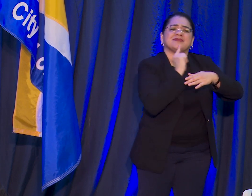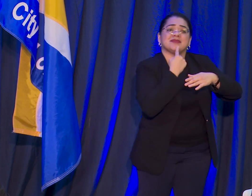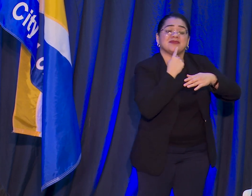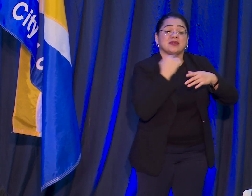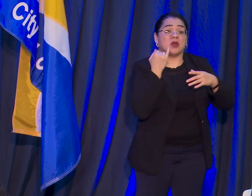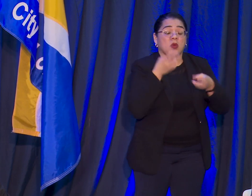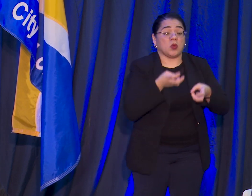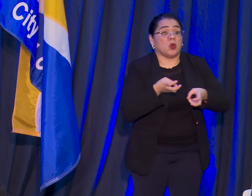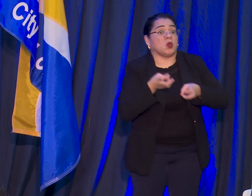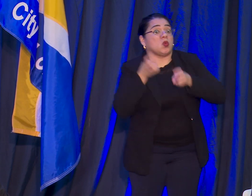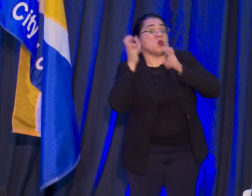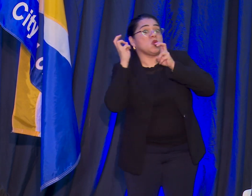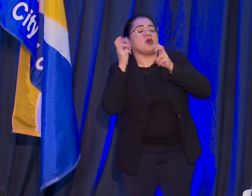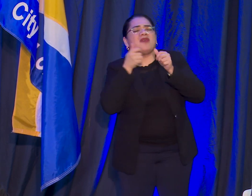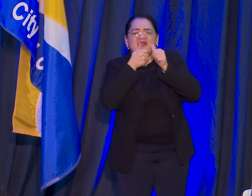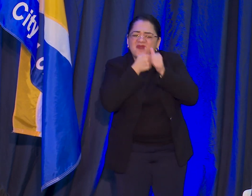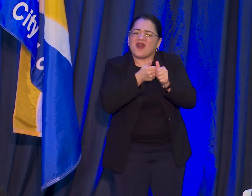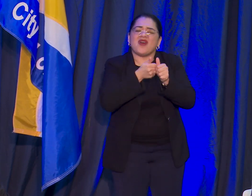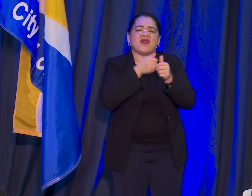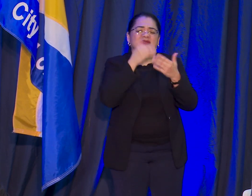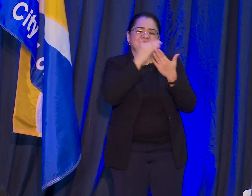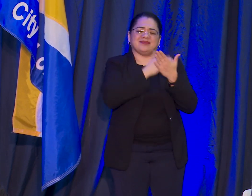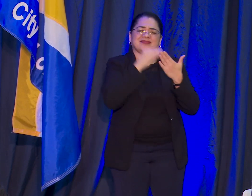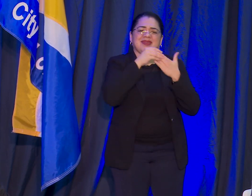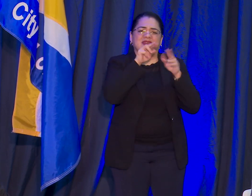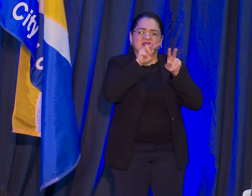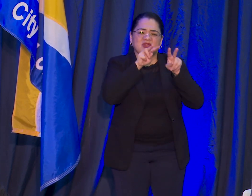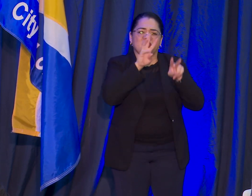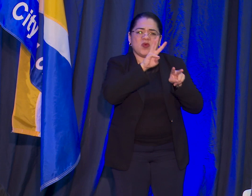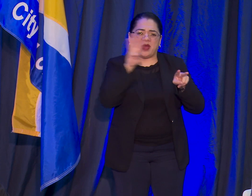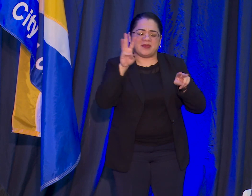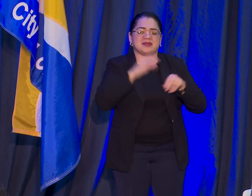de noche para ayudar a limit our la propagation del V Rose pero no podemos